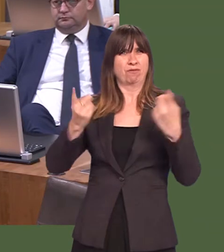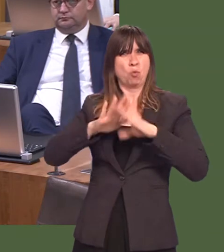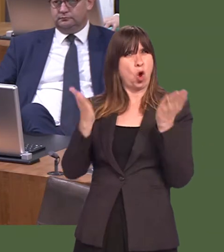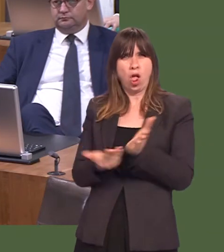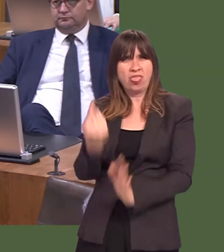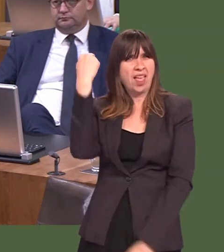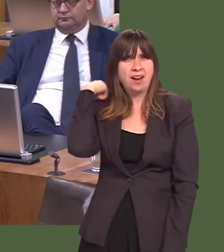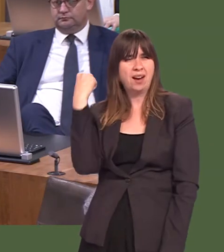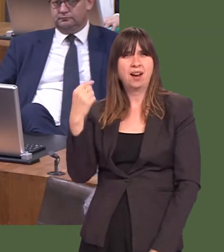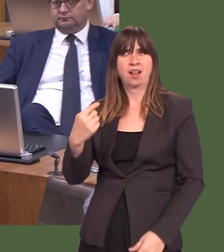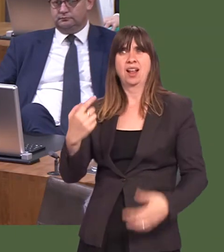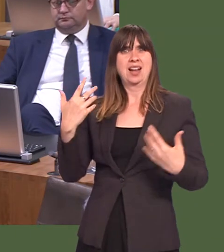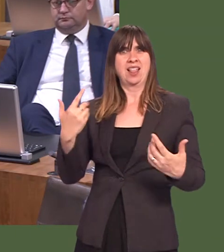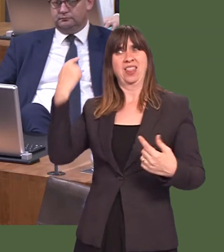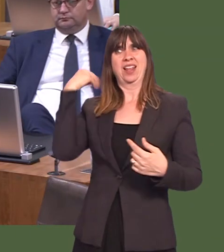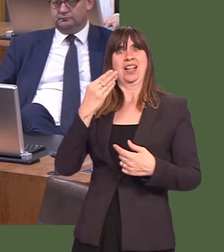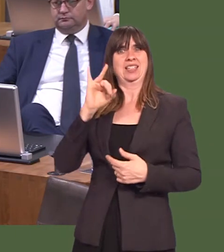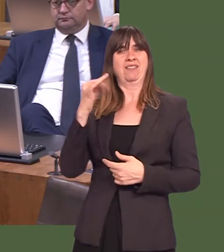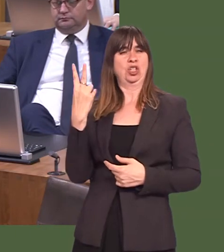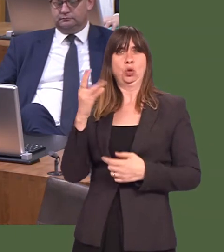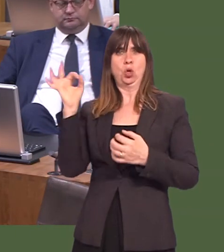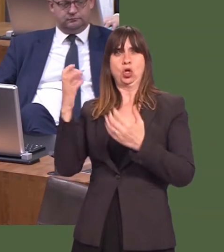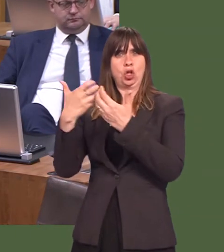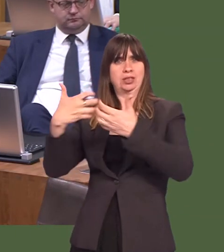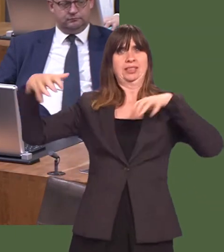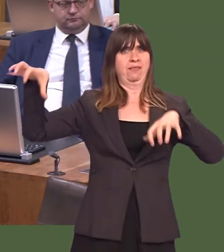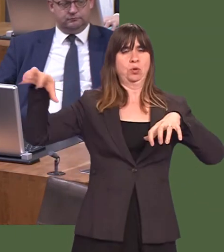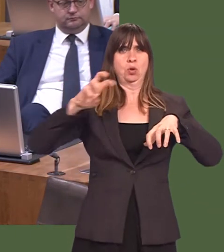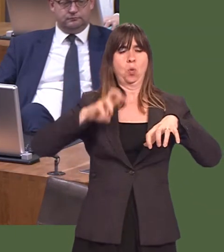Nid gwlad gydag un Llywodraeth ywír Deyrnas Unedig dim rhagor ac mae lot fawr o waith